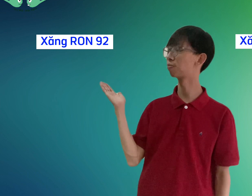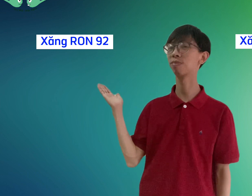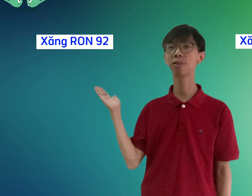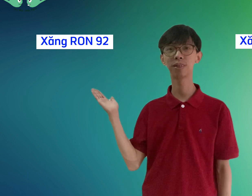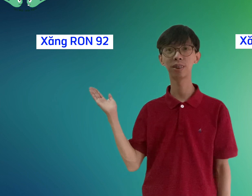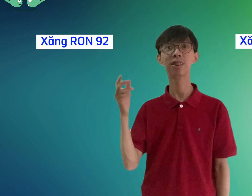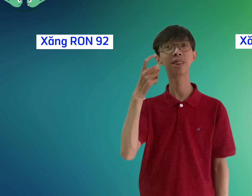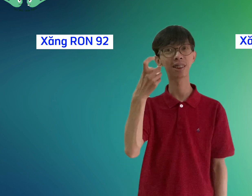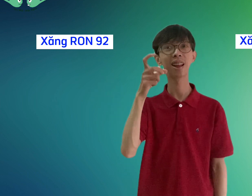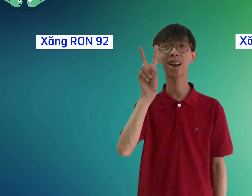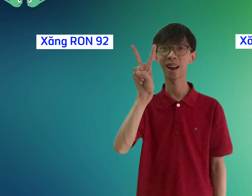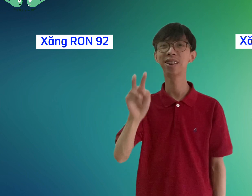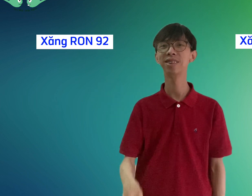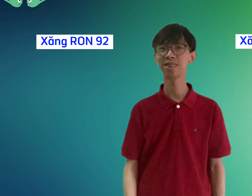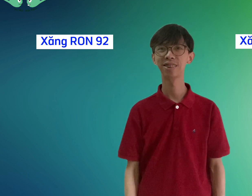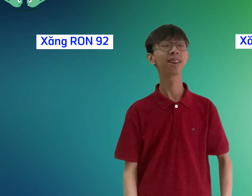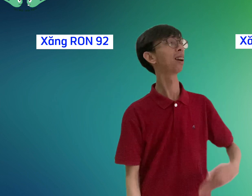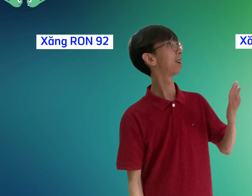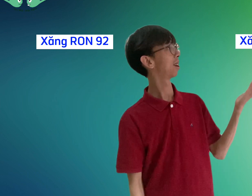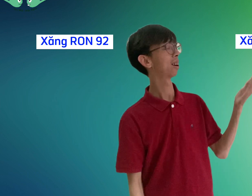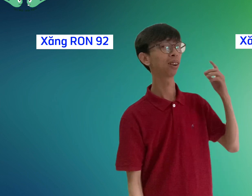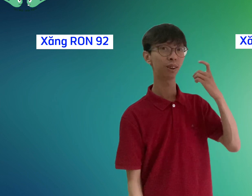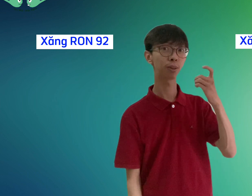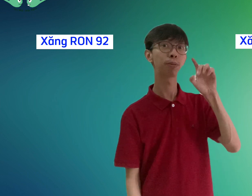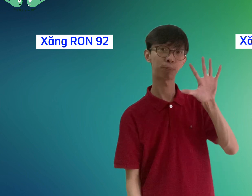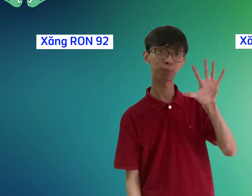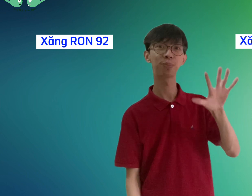A92 còn gọi là xăng RON 92 và A95 còn gọi là xăng RON 95